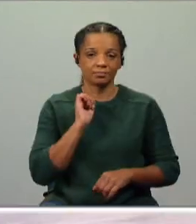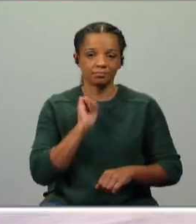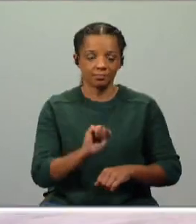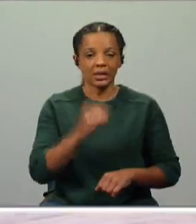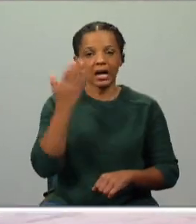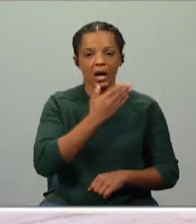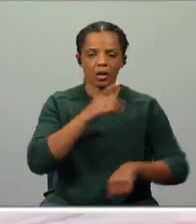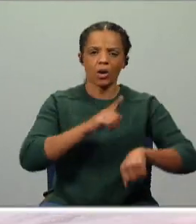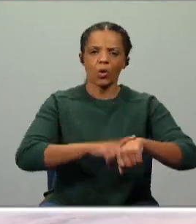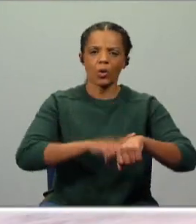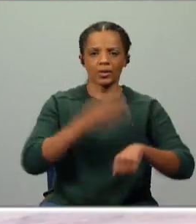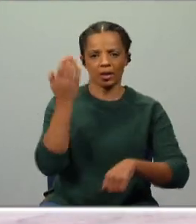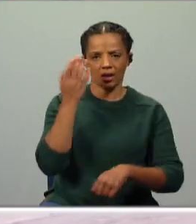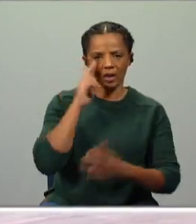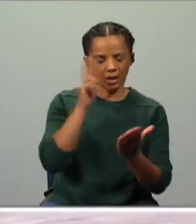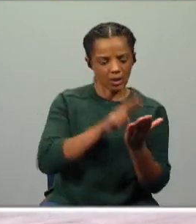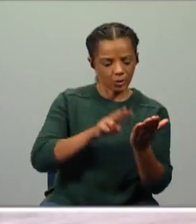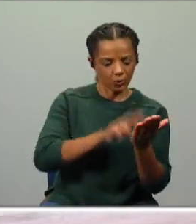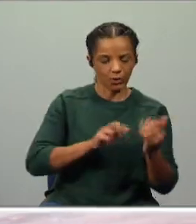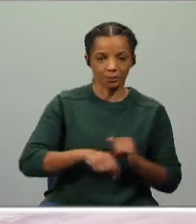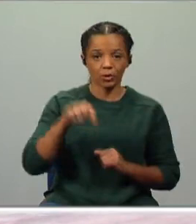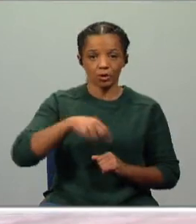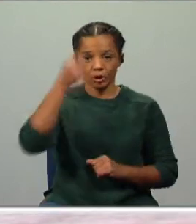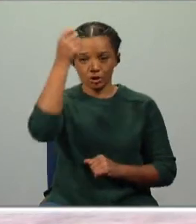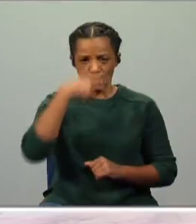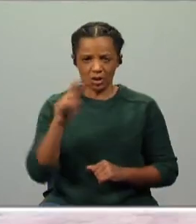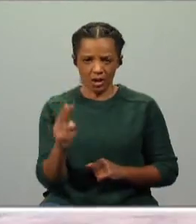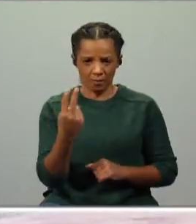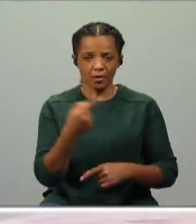Hoje vamos ter duas histórias Vocês, muitos de vocês,